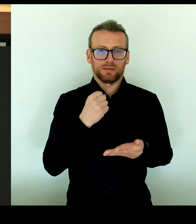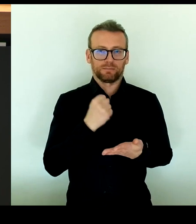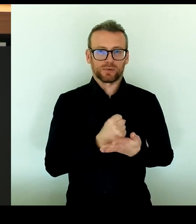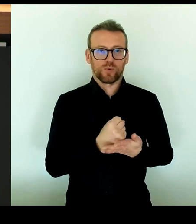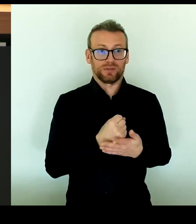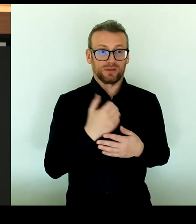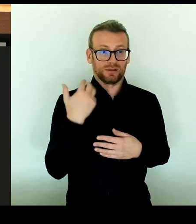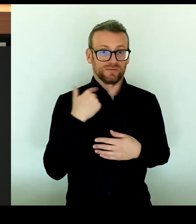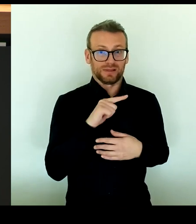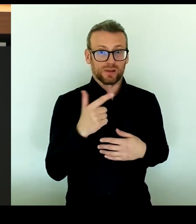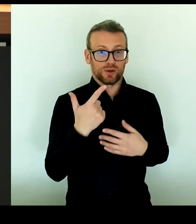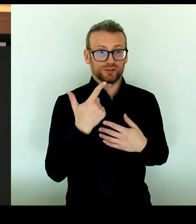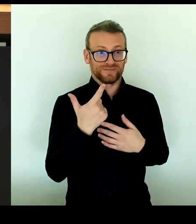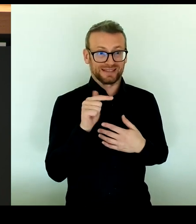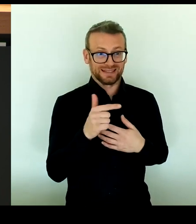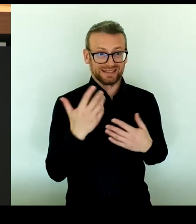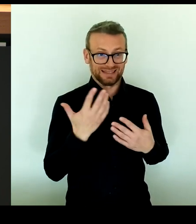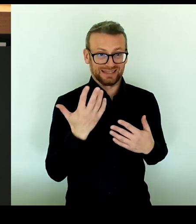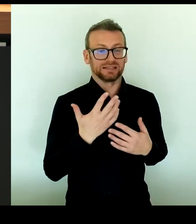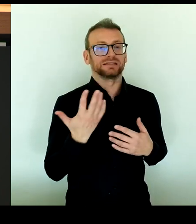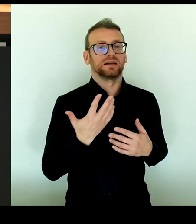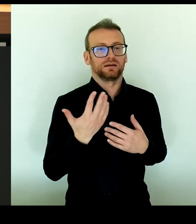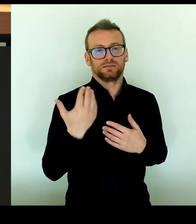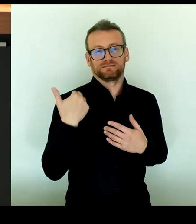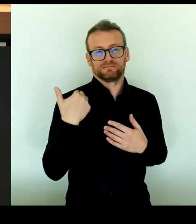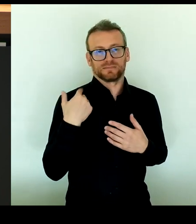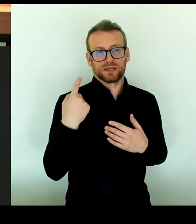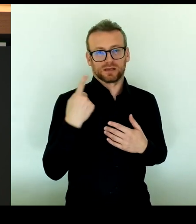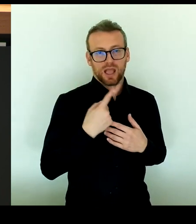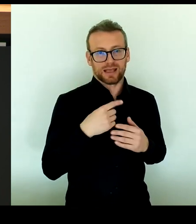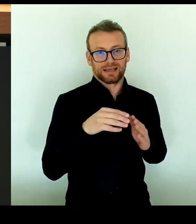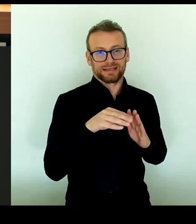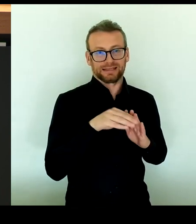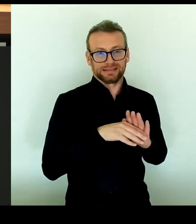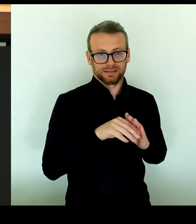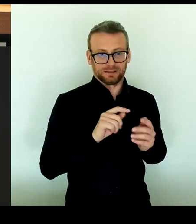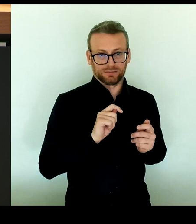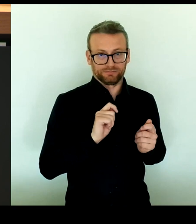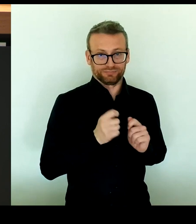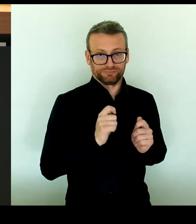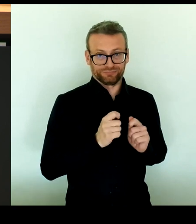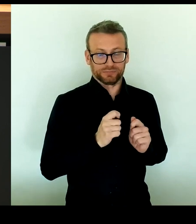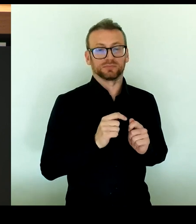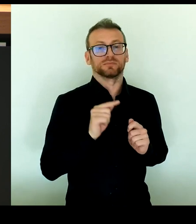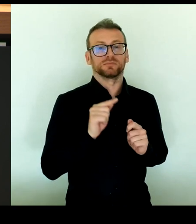Polizeidatenbanken, die in einem Zusammenhang mit rechtsextremen Morddrohungen stehen könnten.